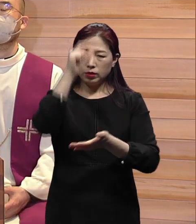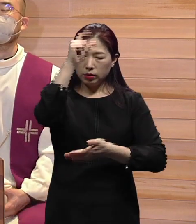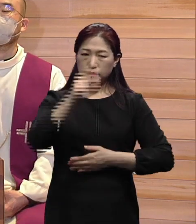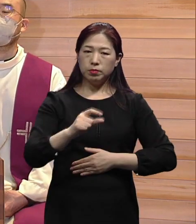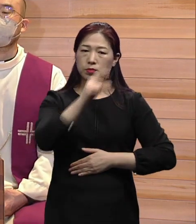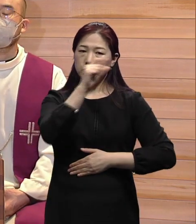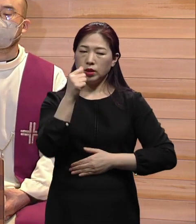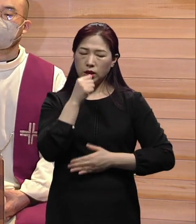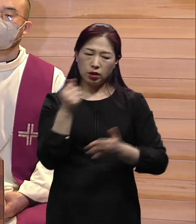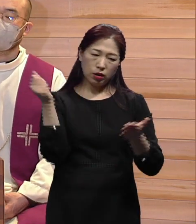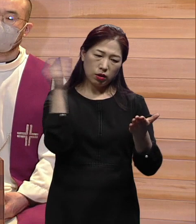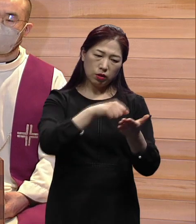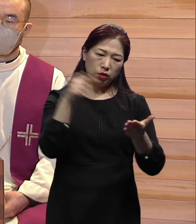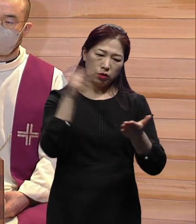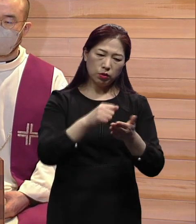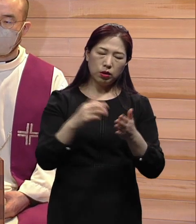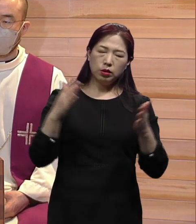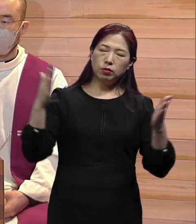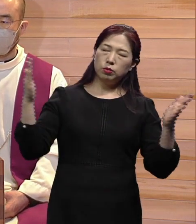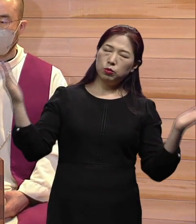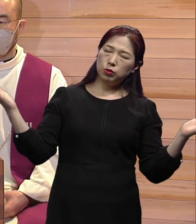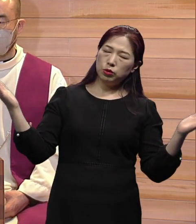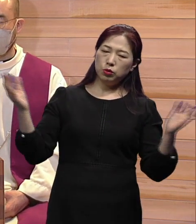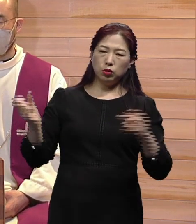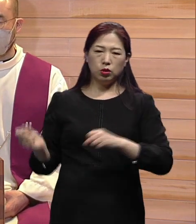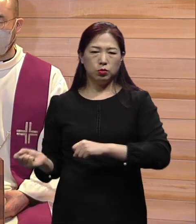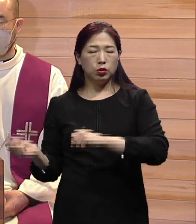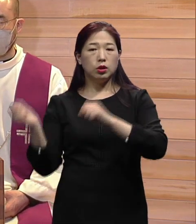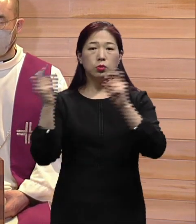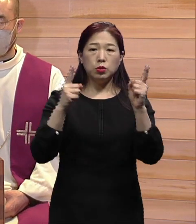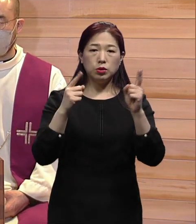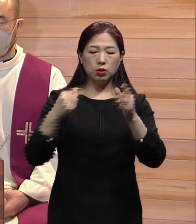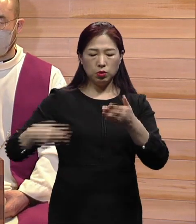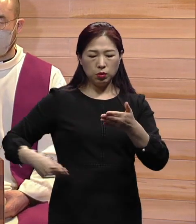묻히시고 부활하심으로서 회개와 용서의 성전